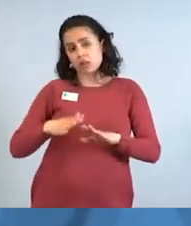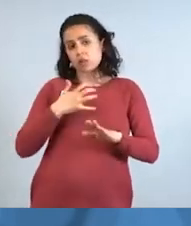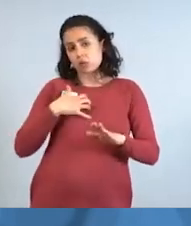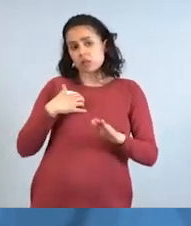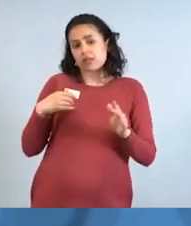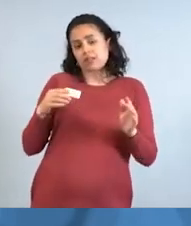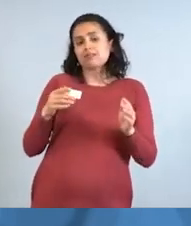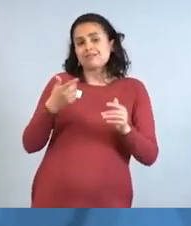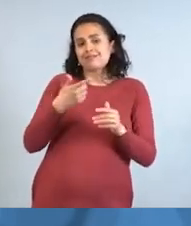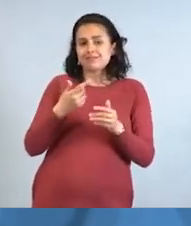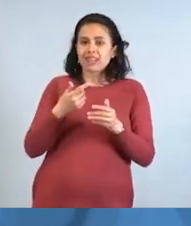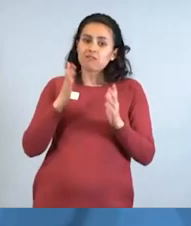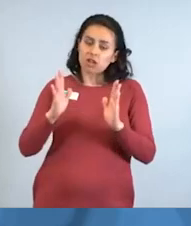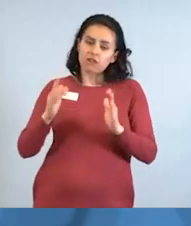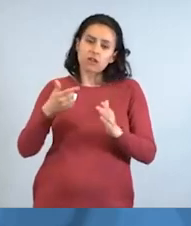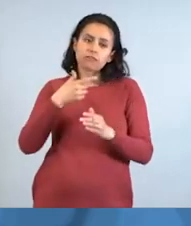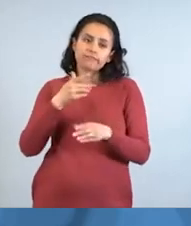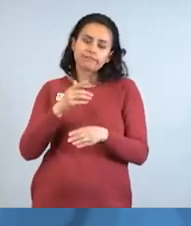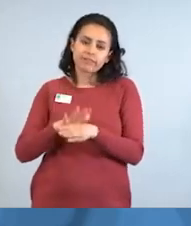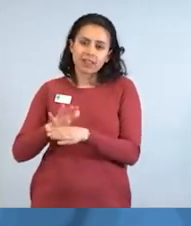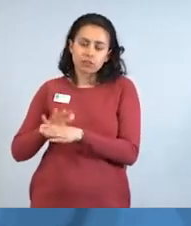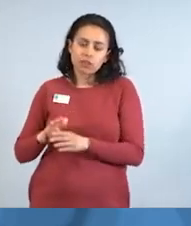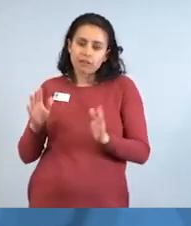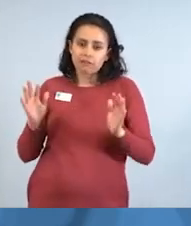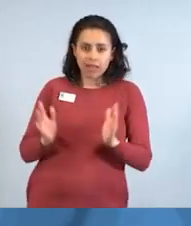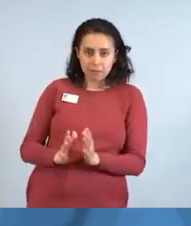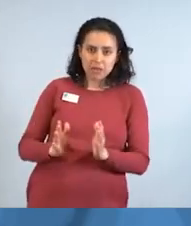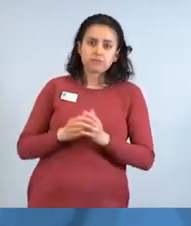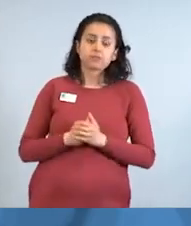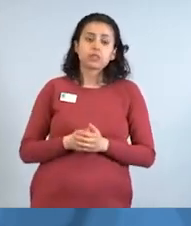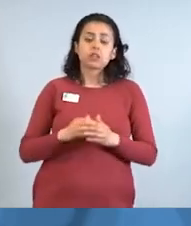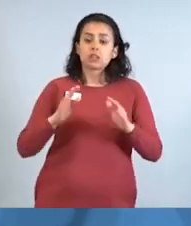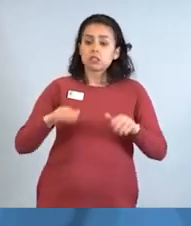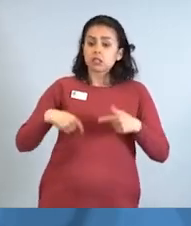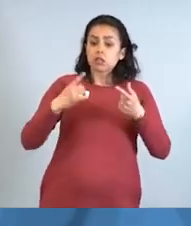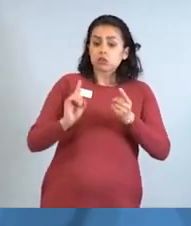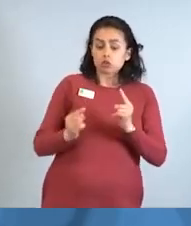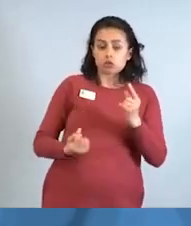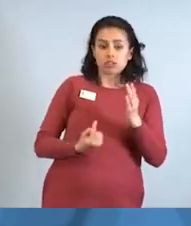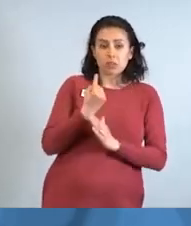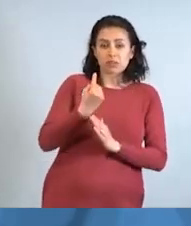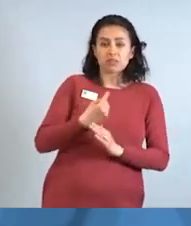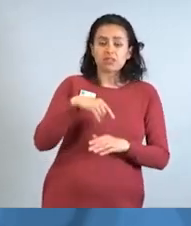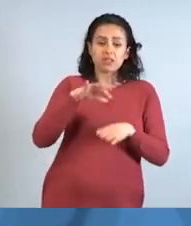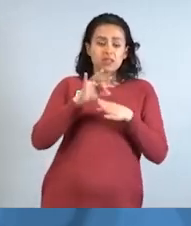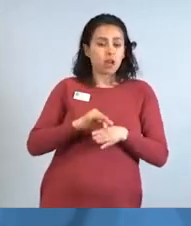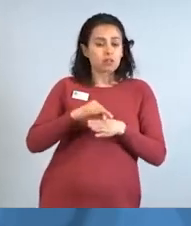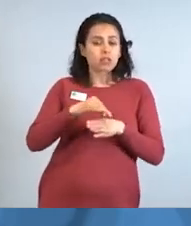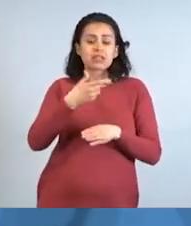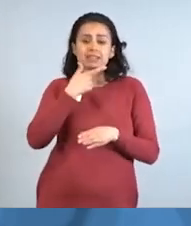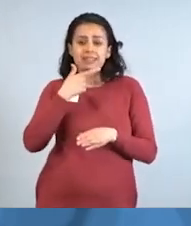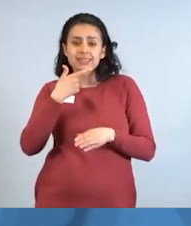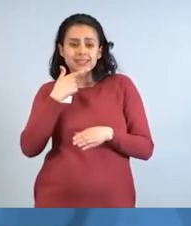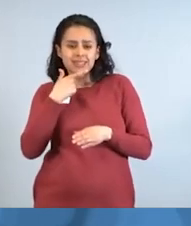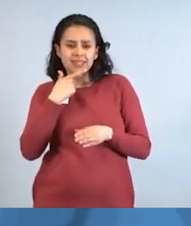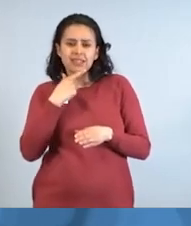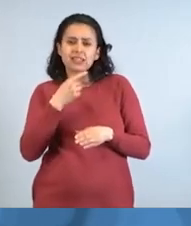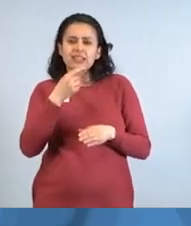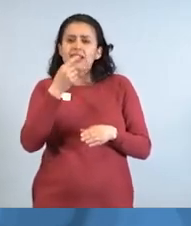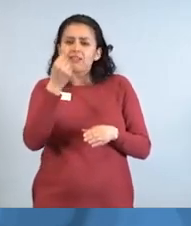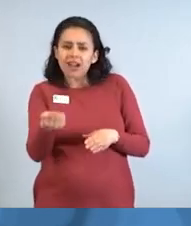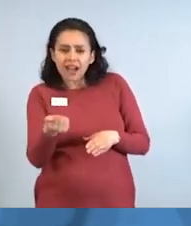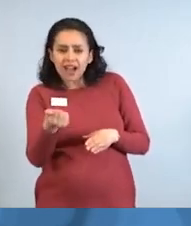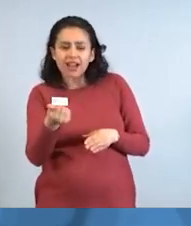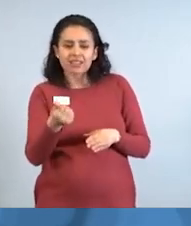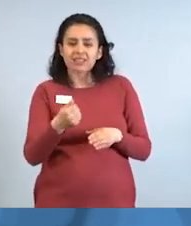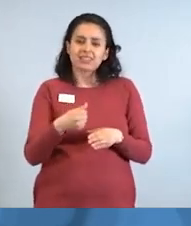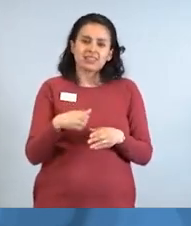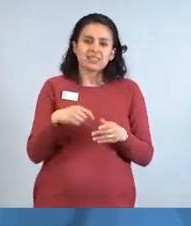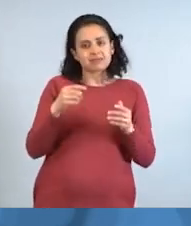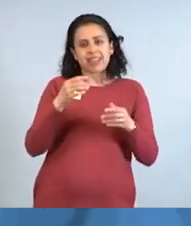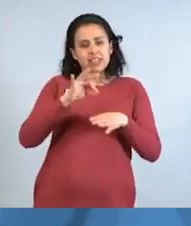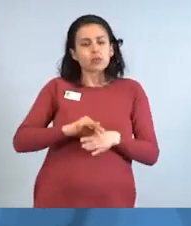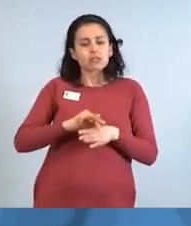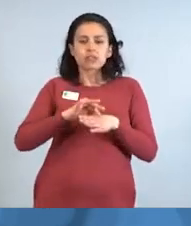Jos tulee tilanne, että tautia ei enää ole, riski tautiin on olematon, silloin vaakakupissa voivat alkaa painaa enemmän vakavat haitat.